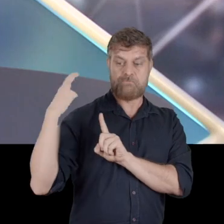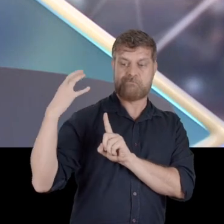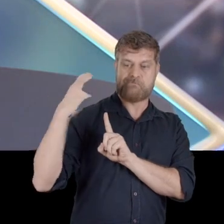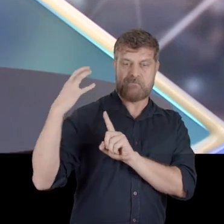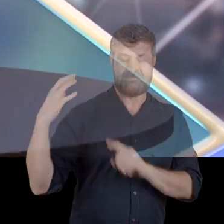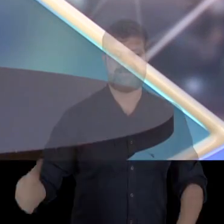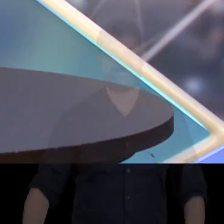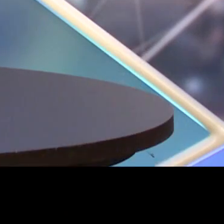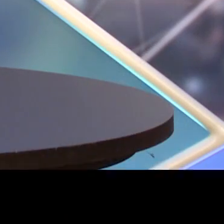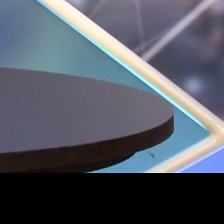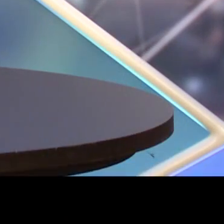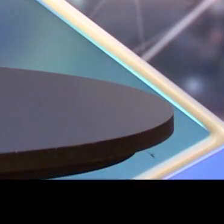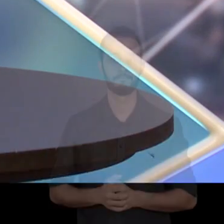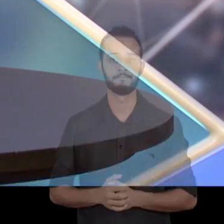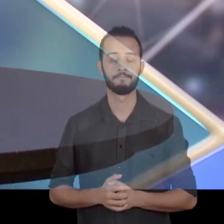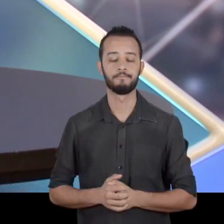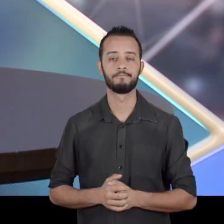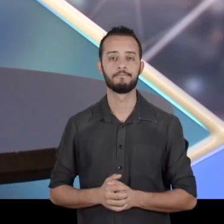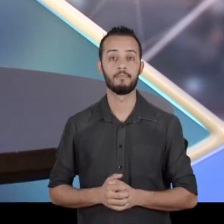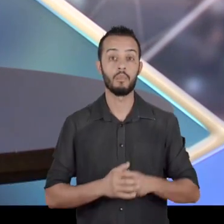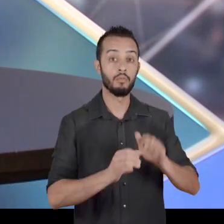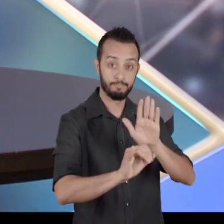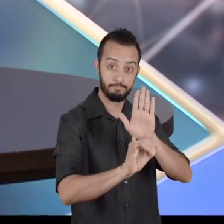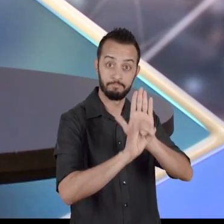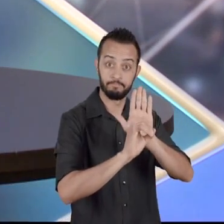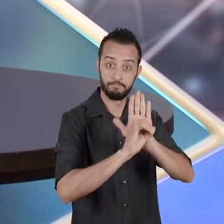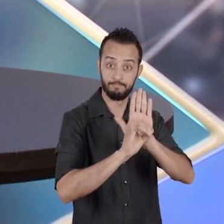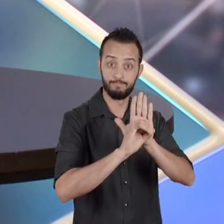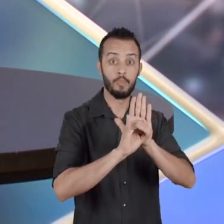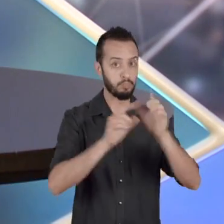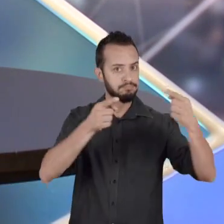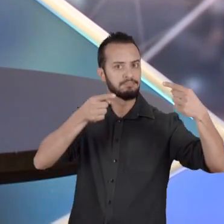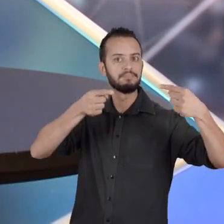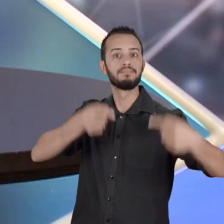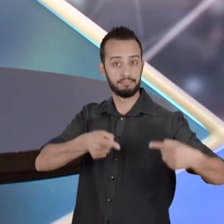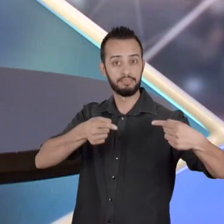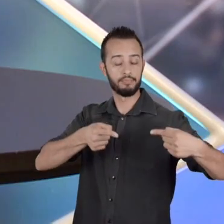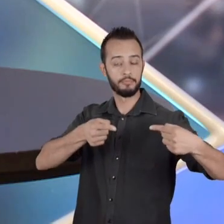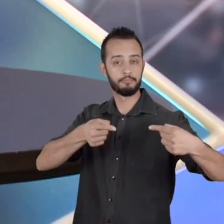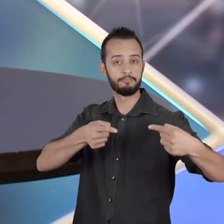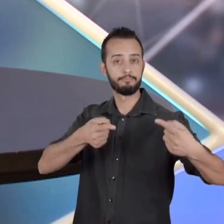A identidade, como... estabelecendo um desafio para todos nós,